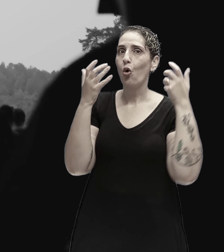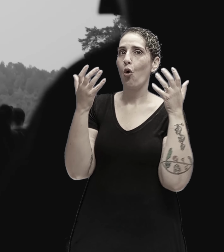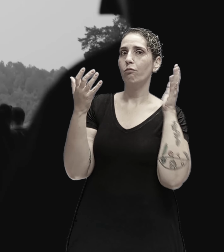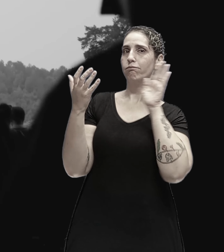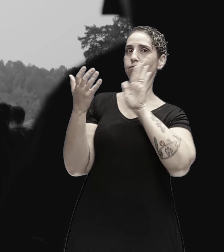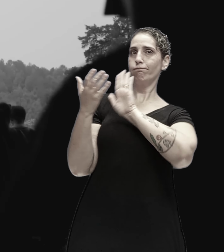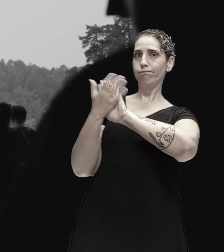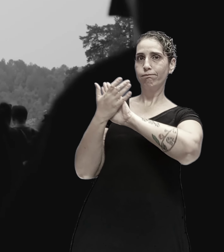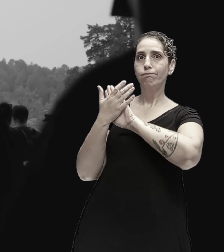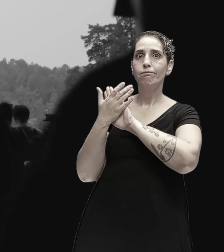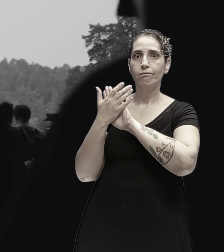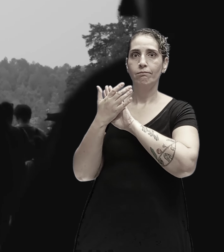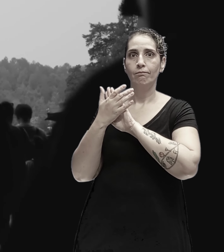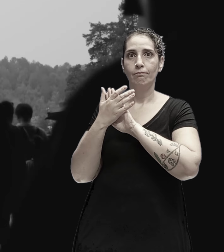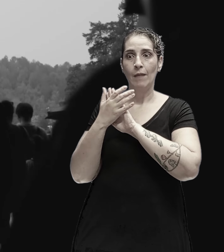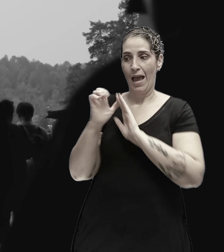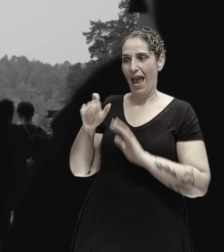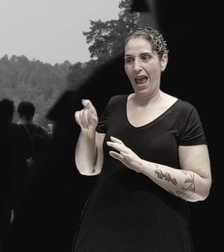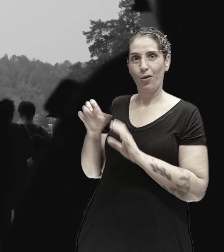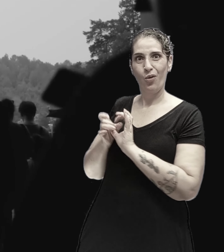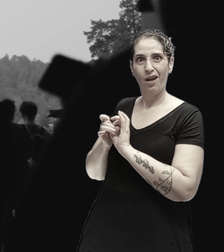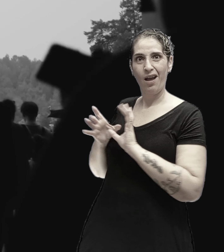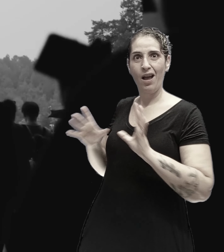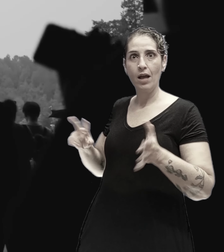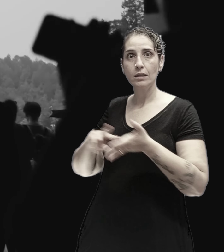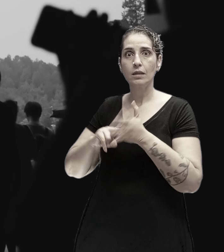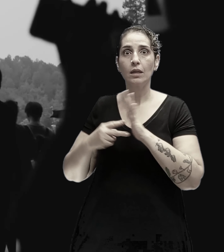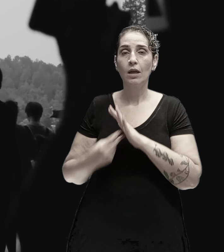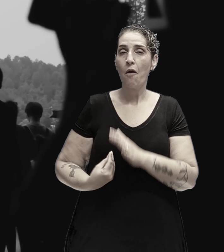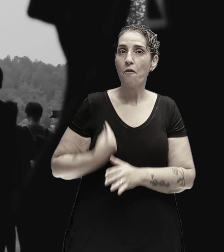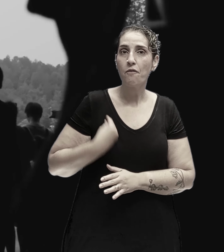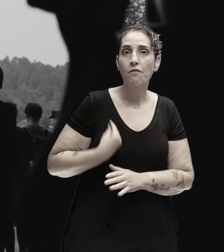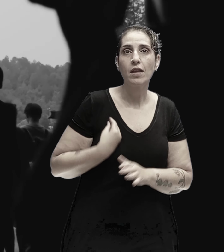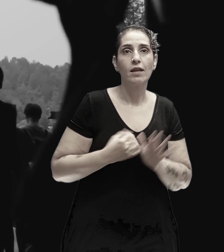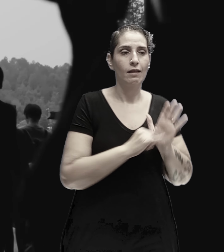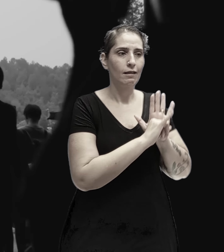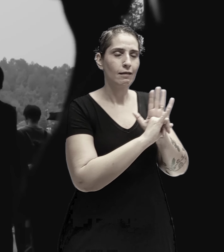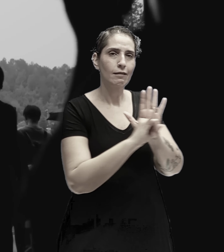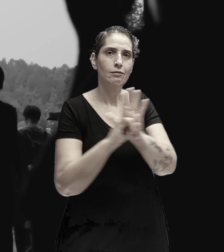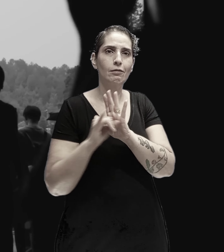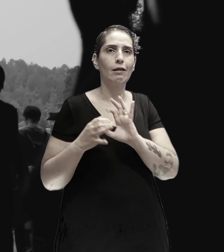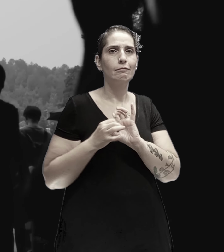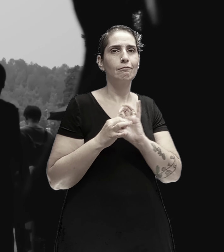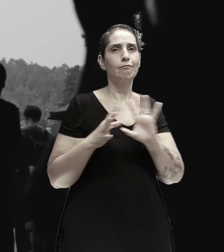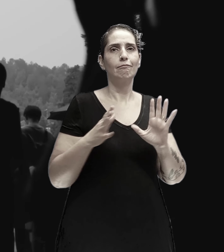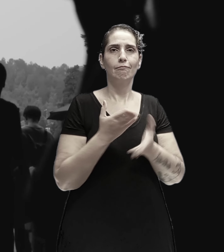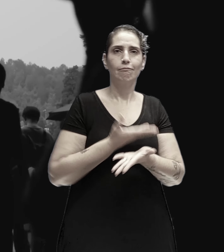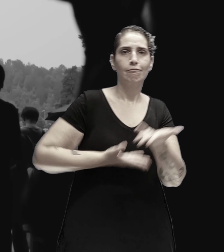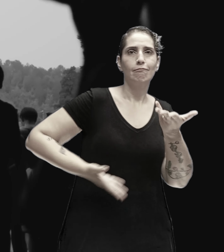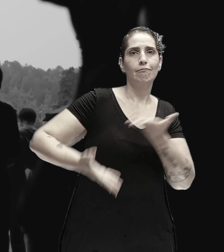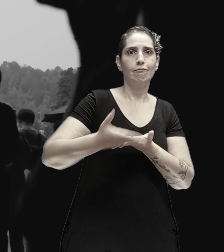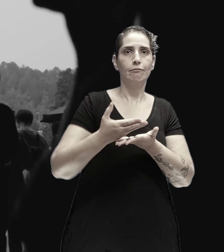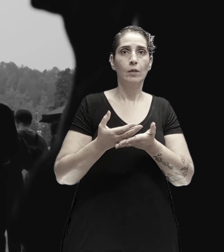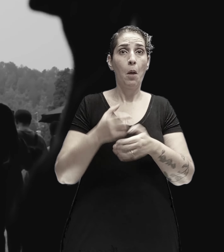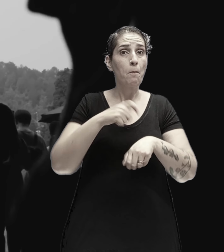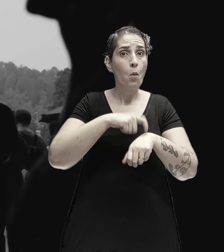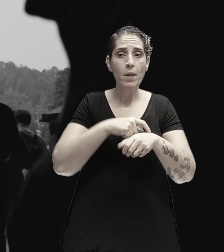Libertar se do ego é viver além das identidades. No fundo, a cada instante,